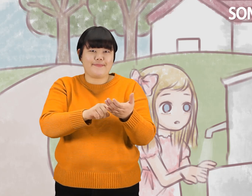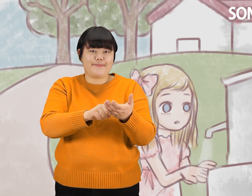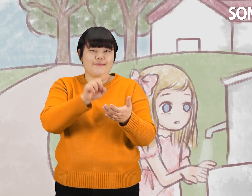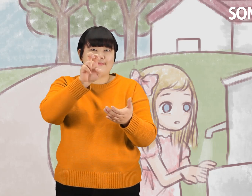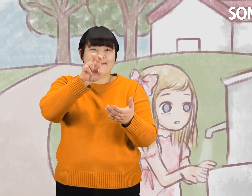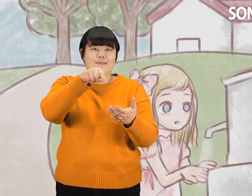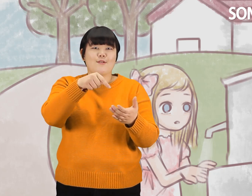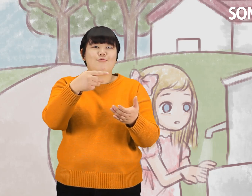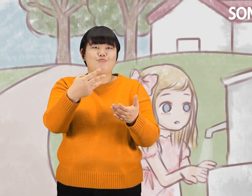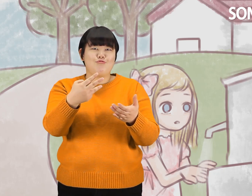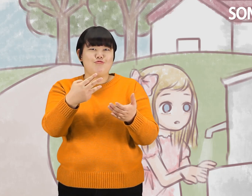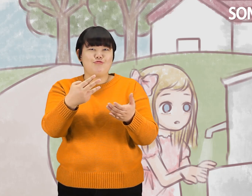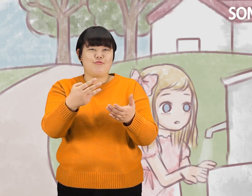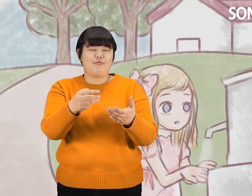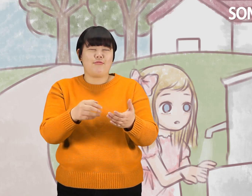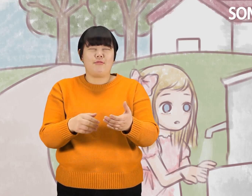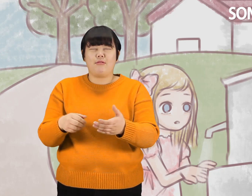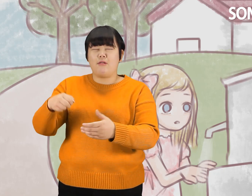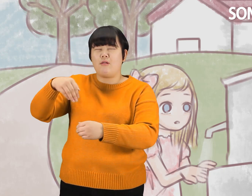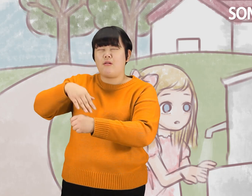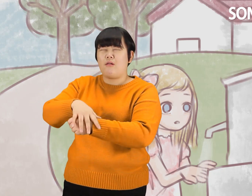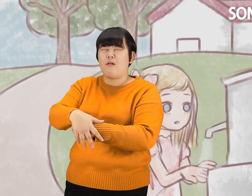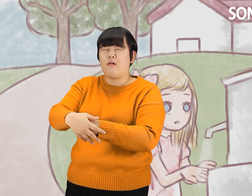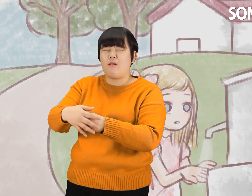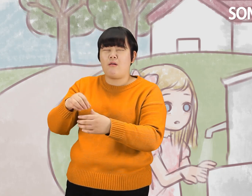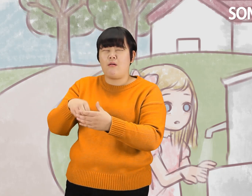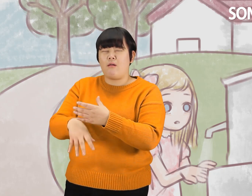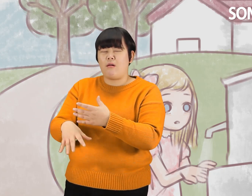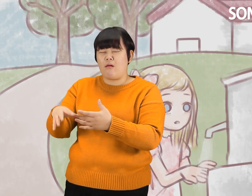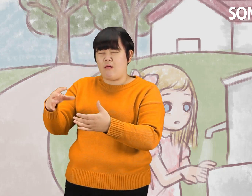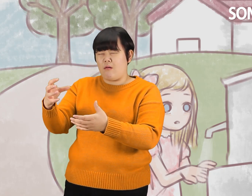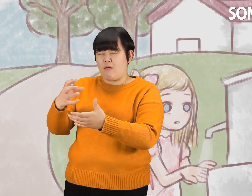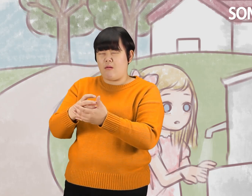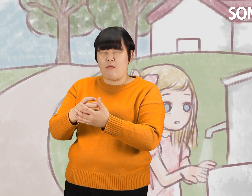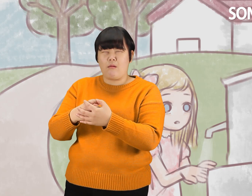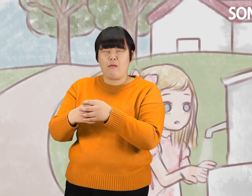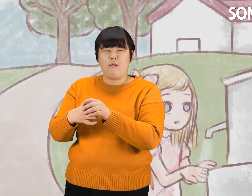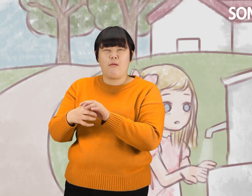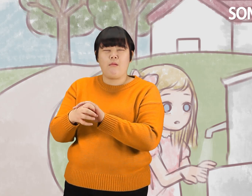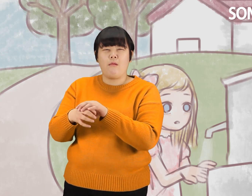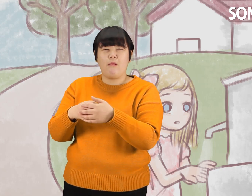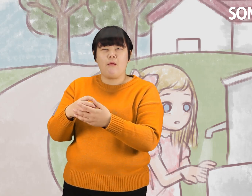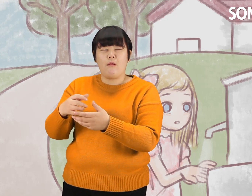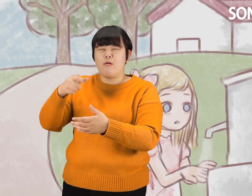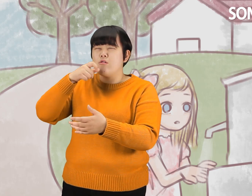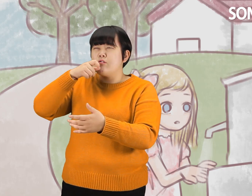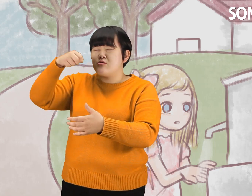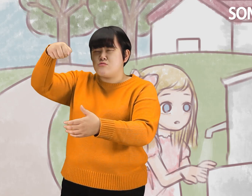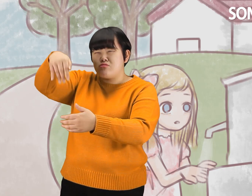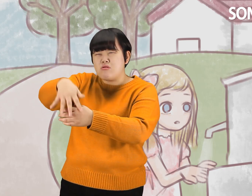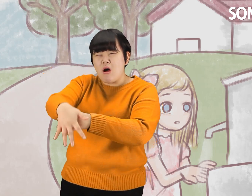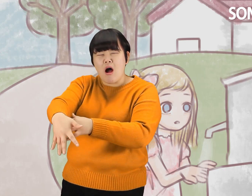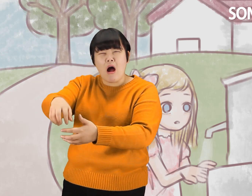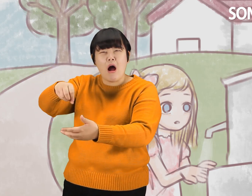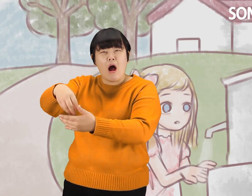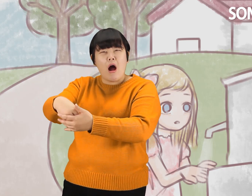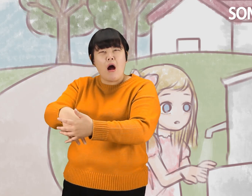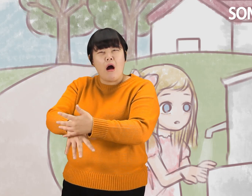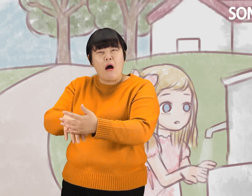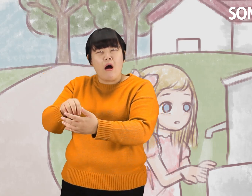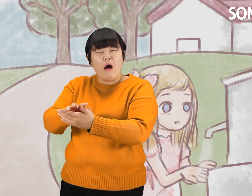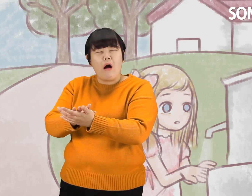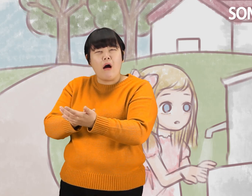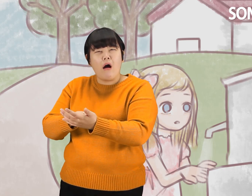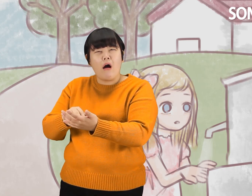今回はヘレンの手に水と書いている。